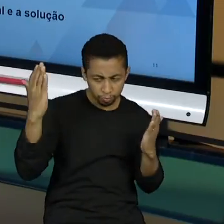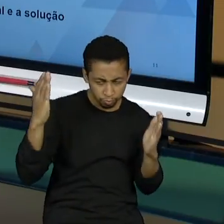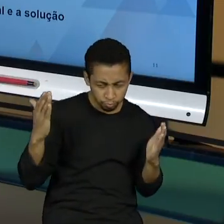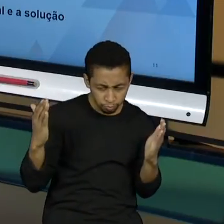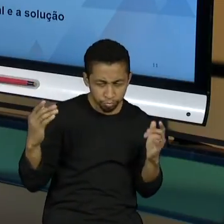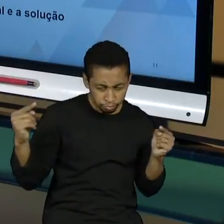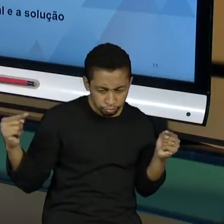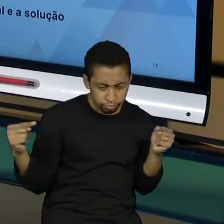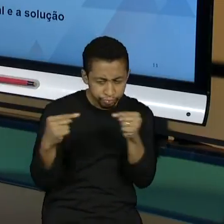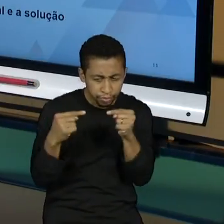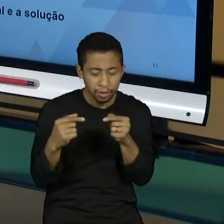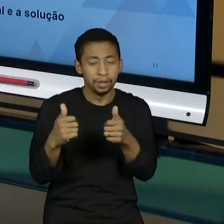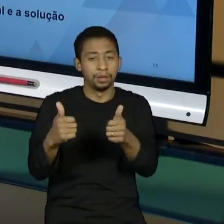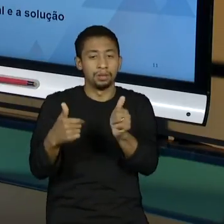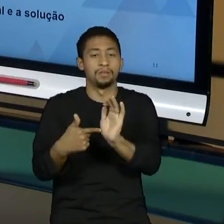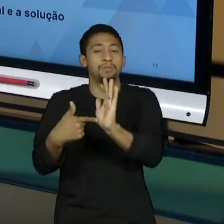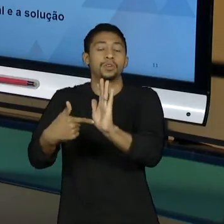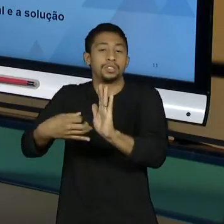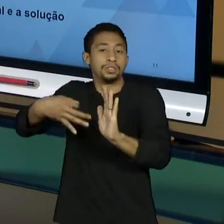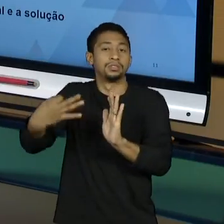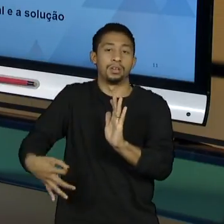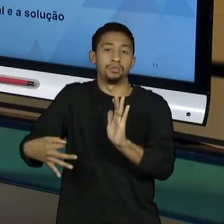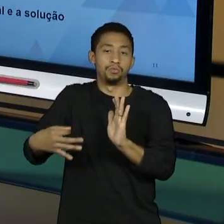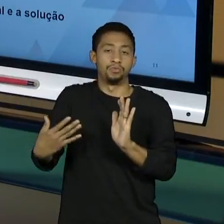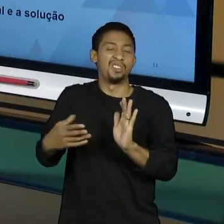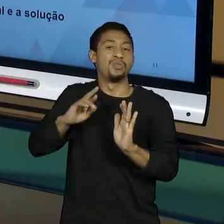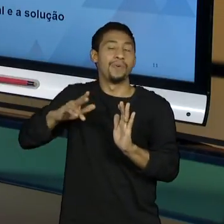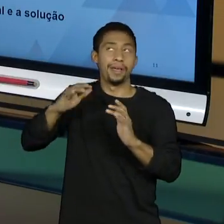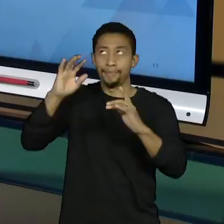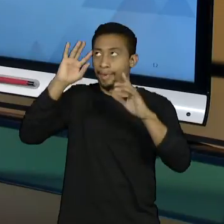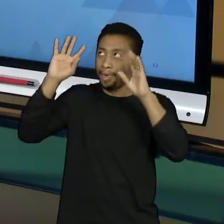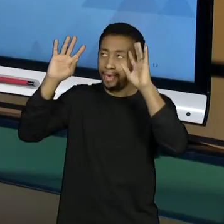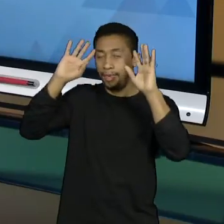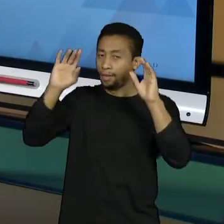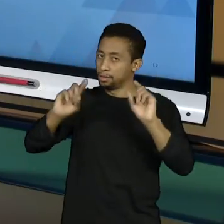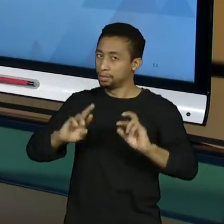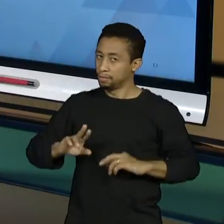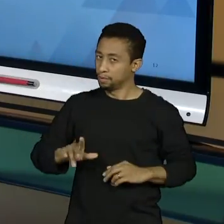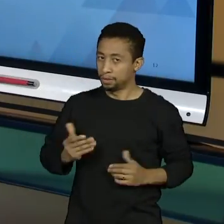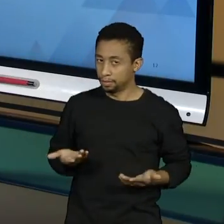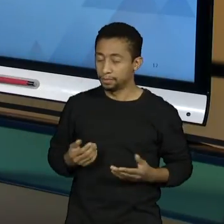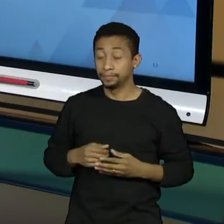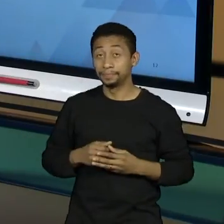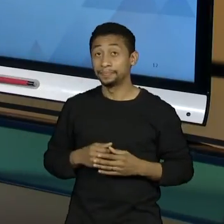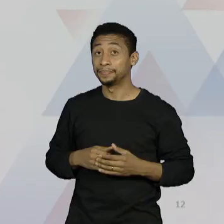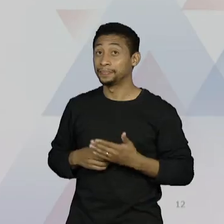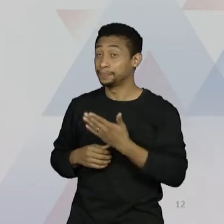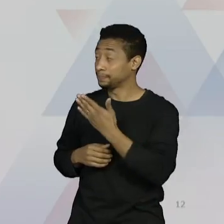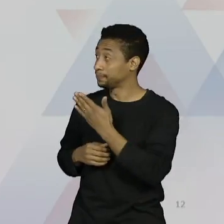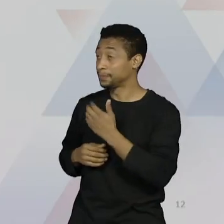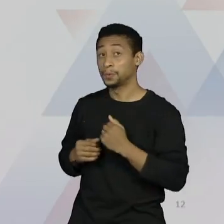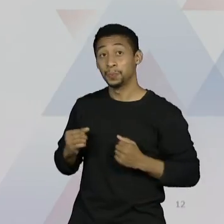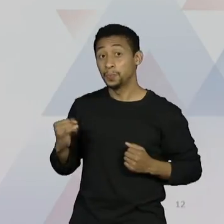VENDEDOR DE SONHOS E MAIS VENDEDOR DE SOLUÇÕES DE FATO. IMPORTANTE, ENTÃO, "NÃO PROCUREM